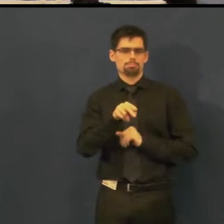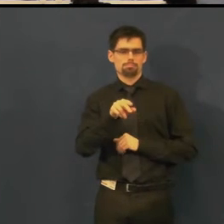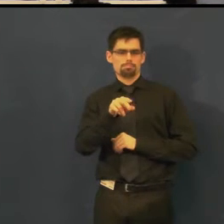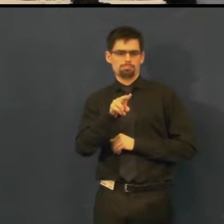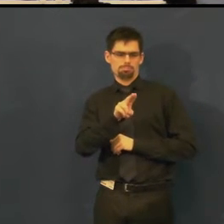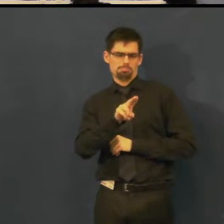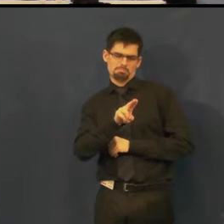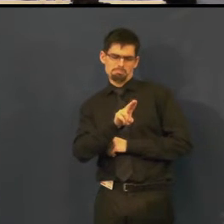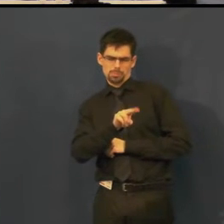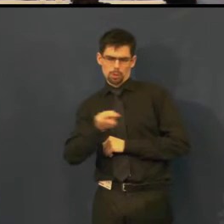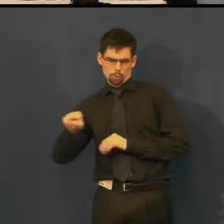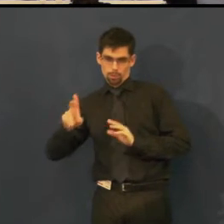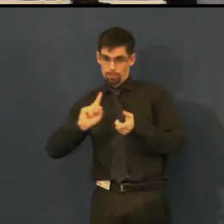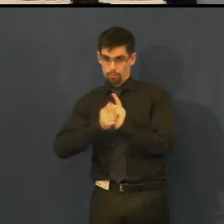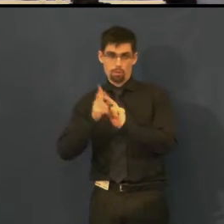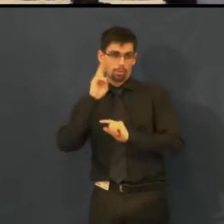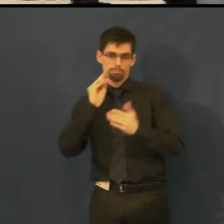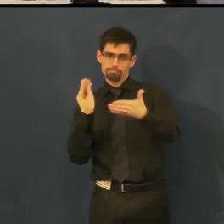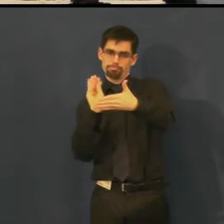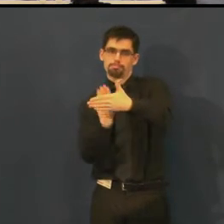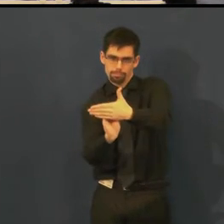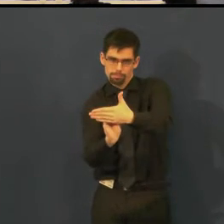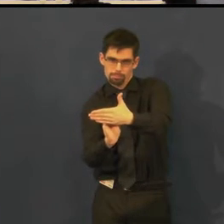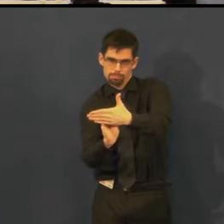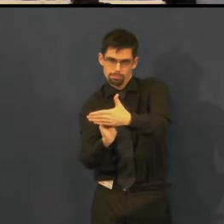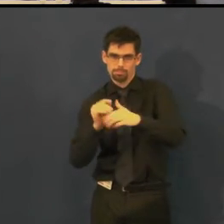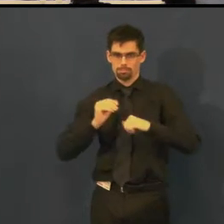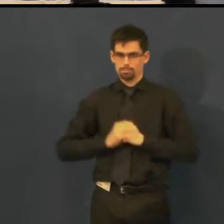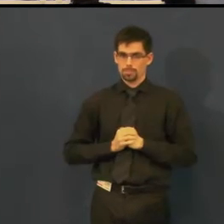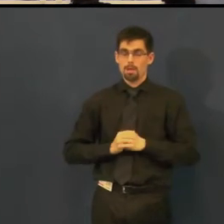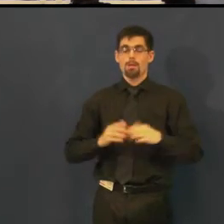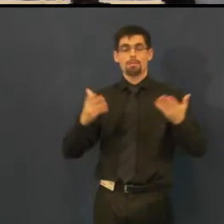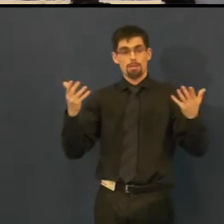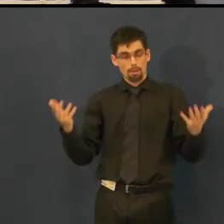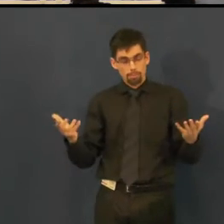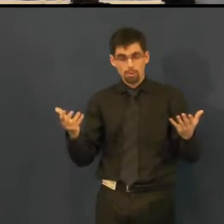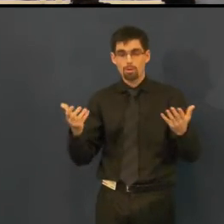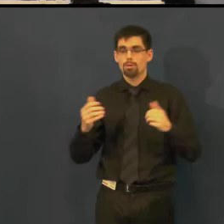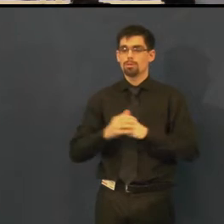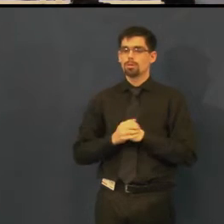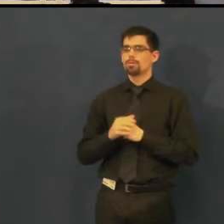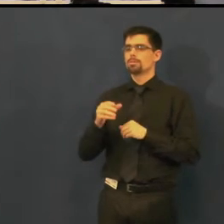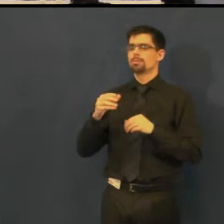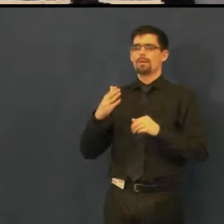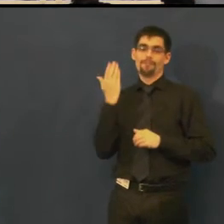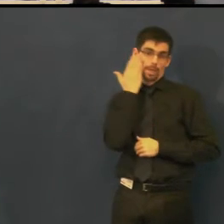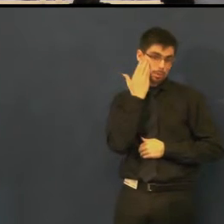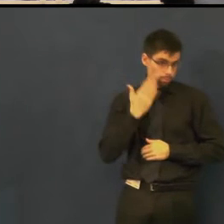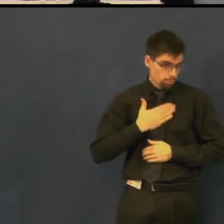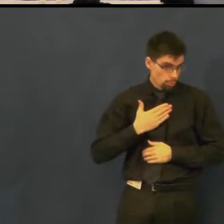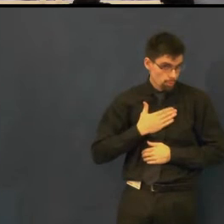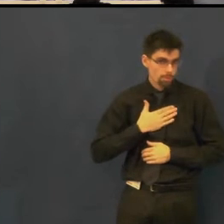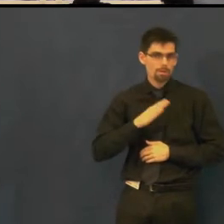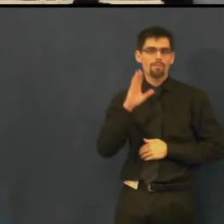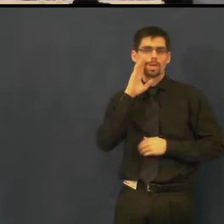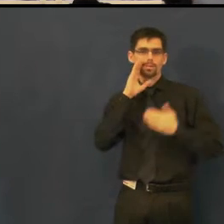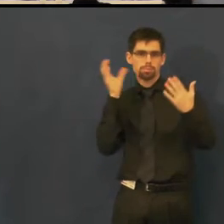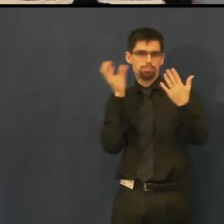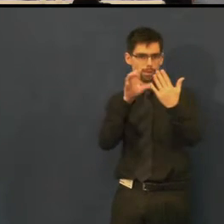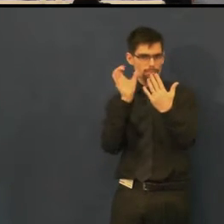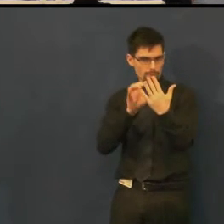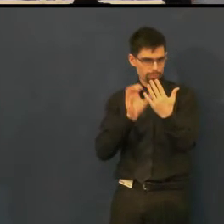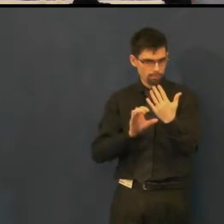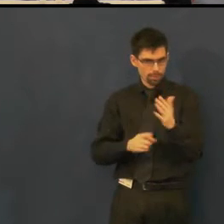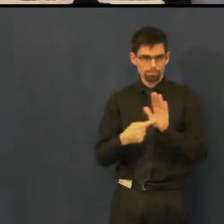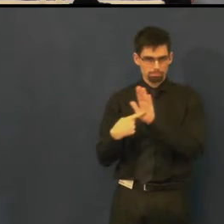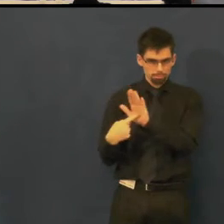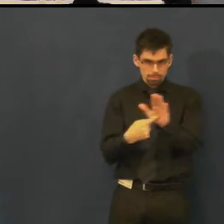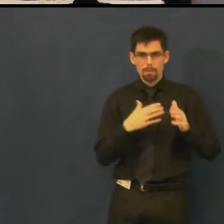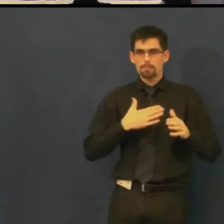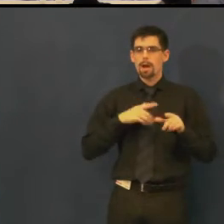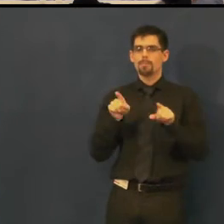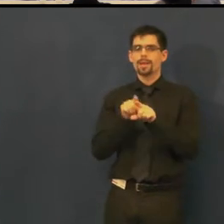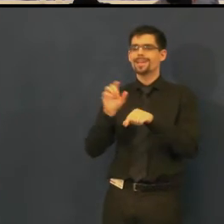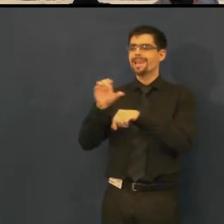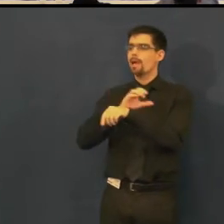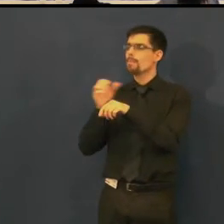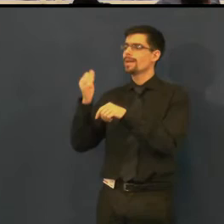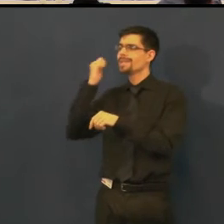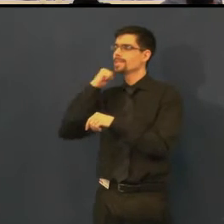Informujeme o představeních i na Facebooku našeho divadla, máme už e-mailovou databázi kontaktů,